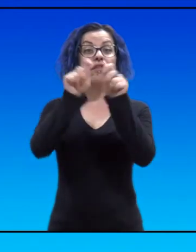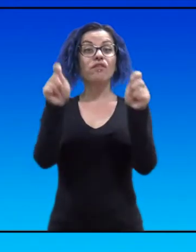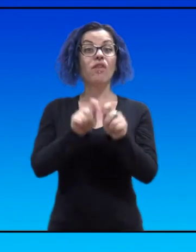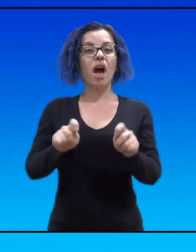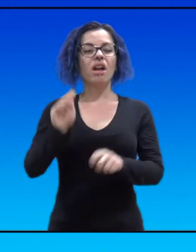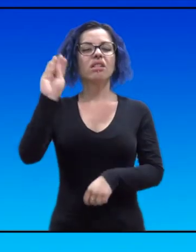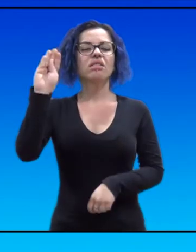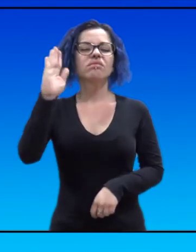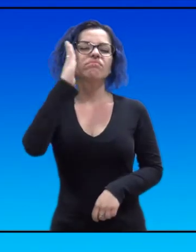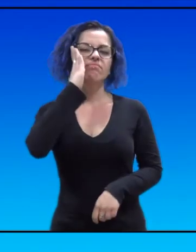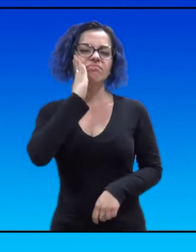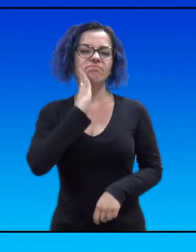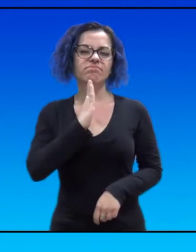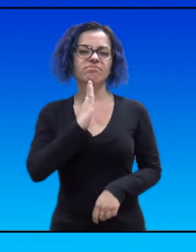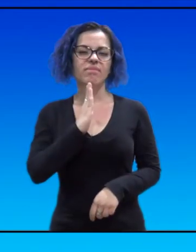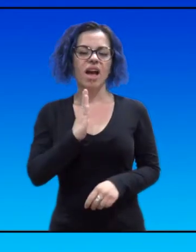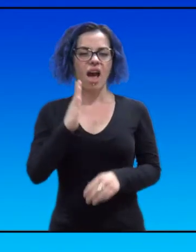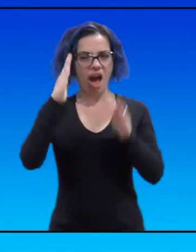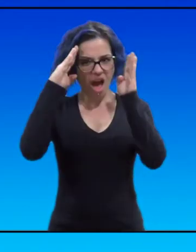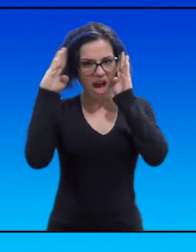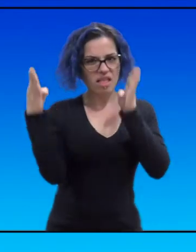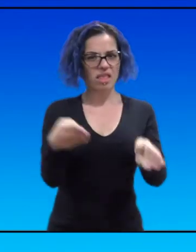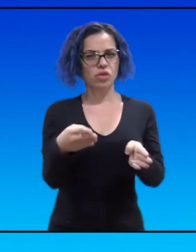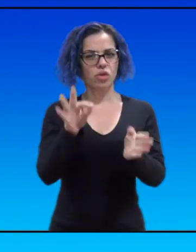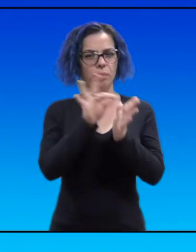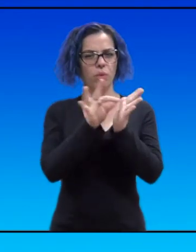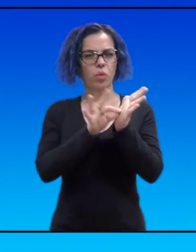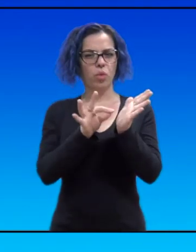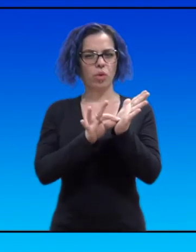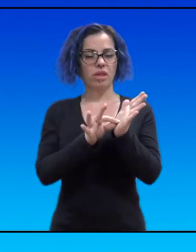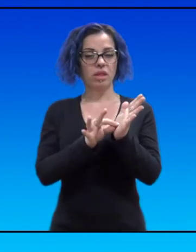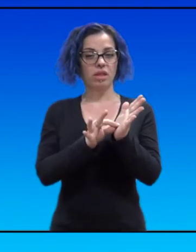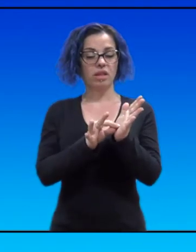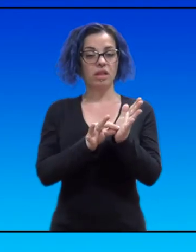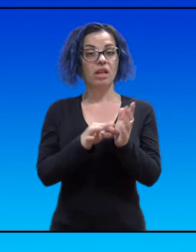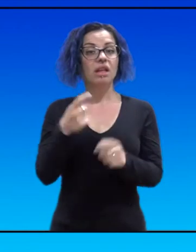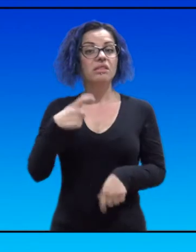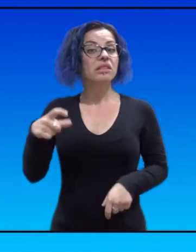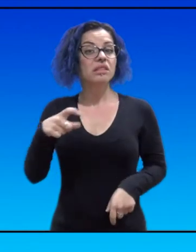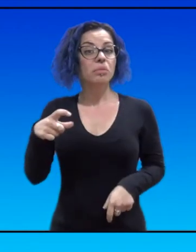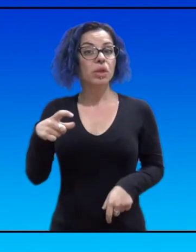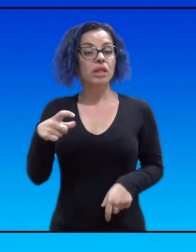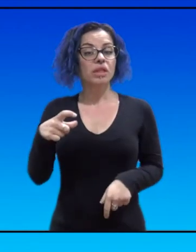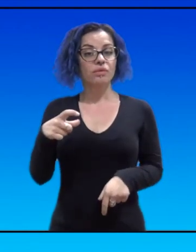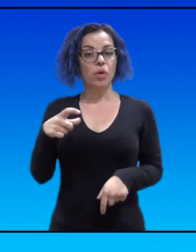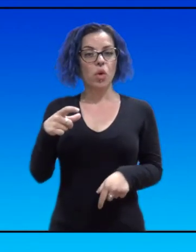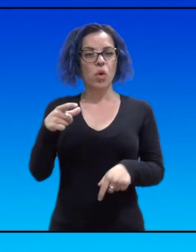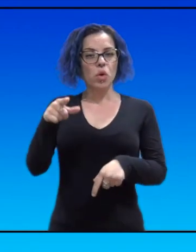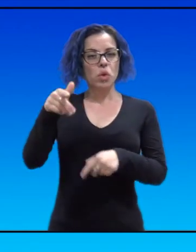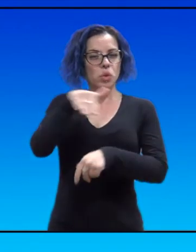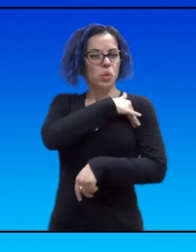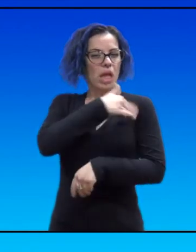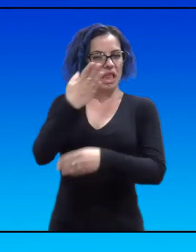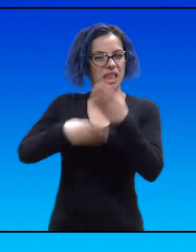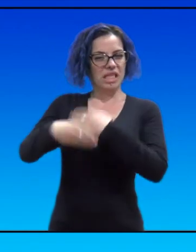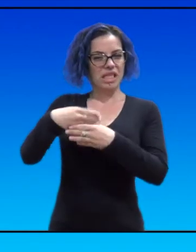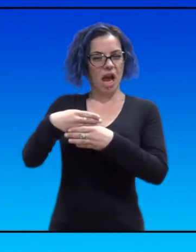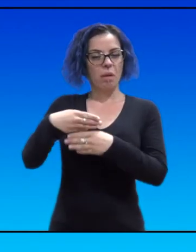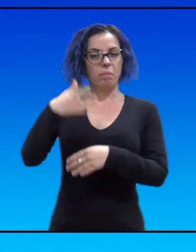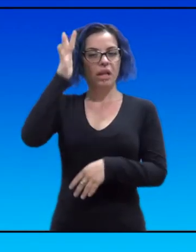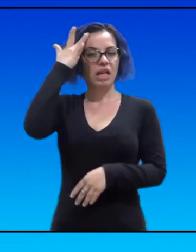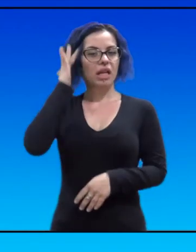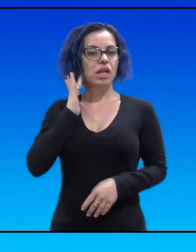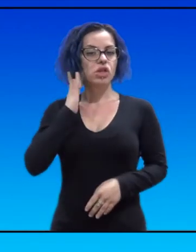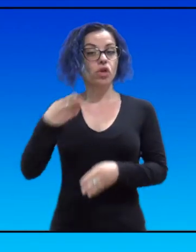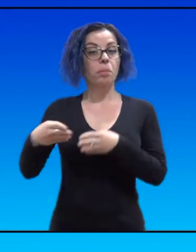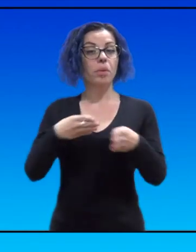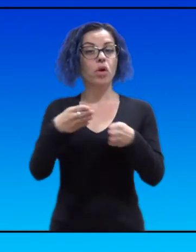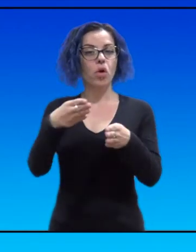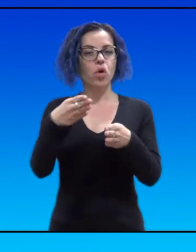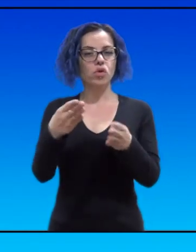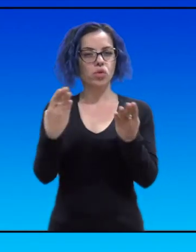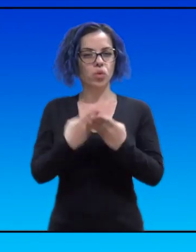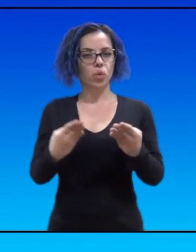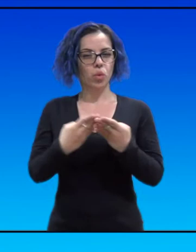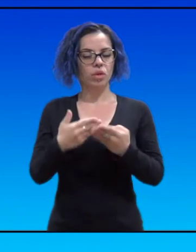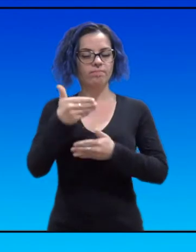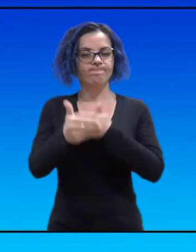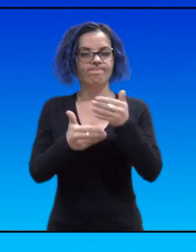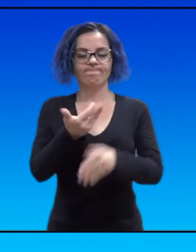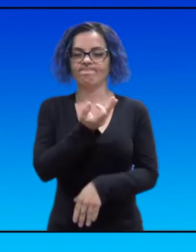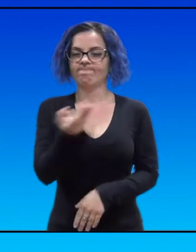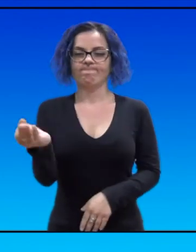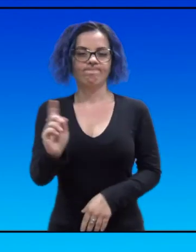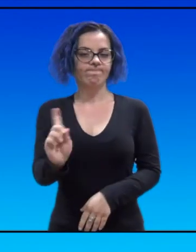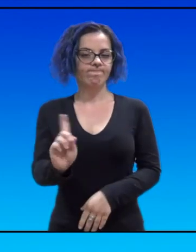e la Fand prega di prestare attenzione a questi elementi critici, altrimenti il percorso di studi degli studenti con disabilità rischia di non essere completo.